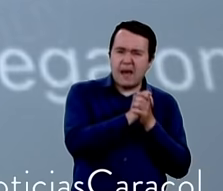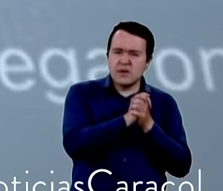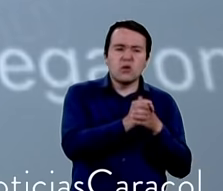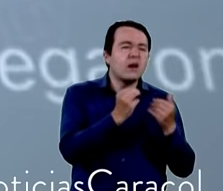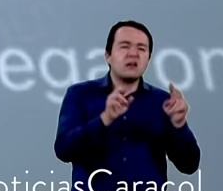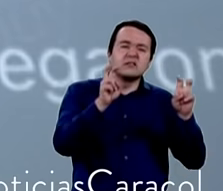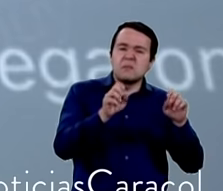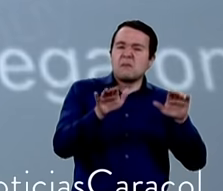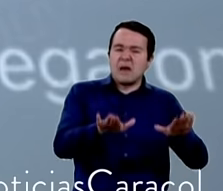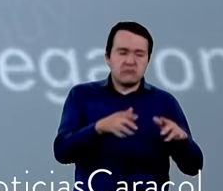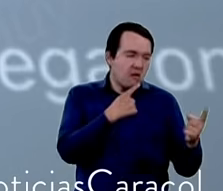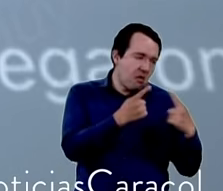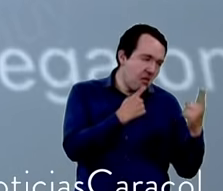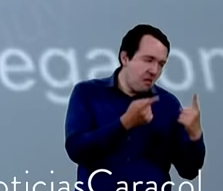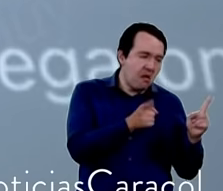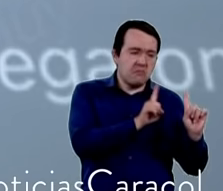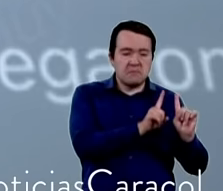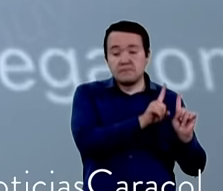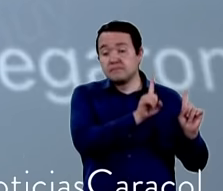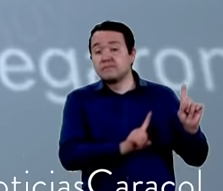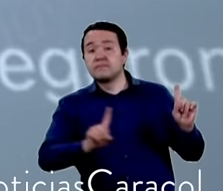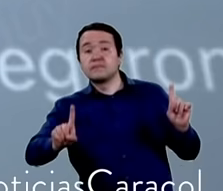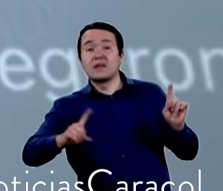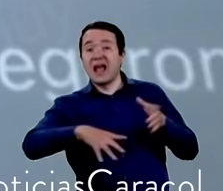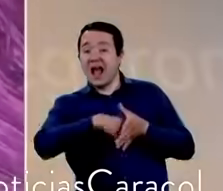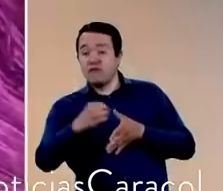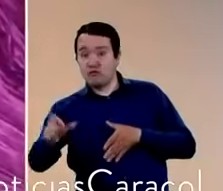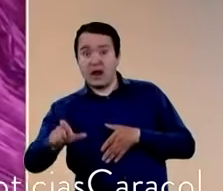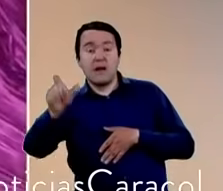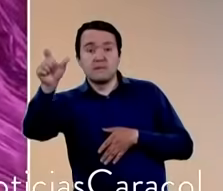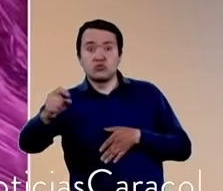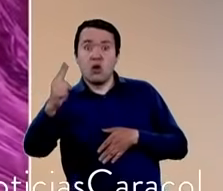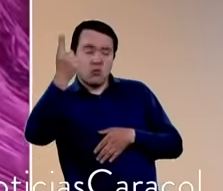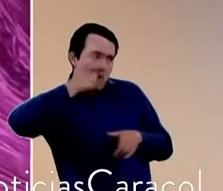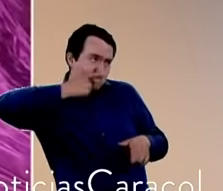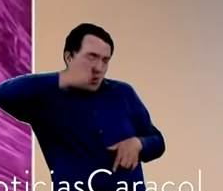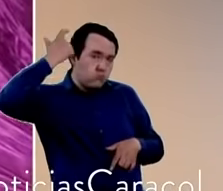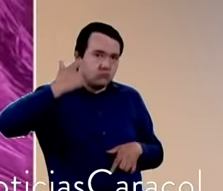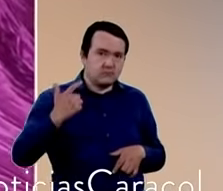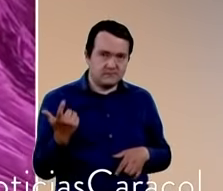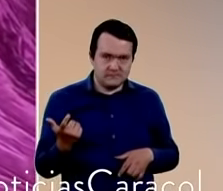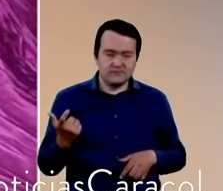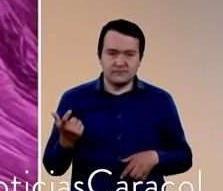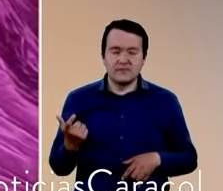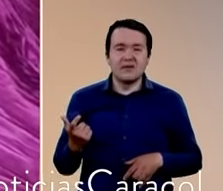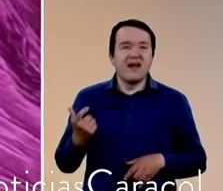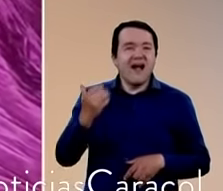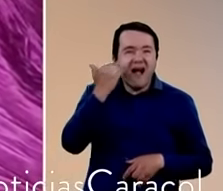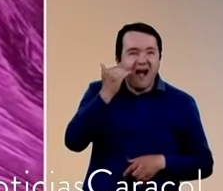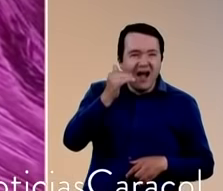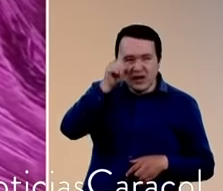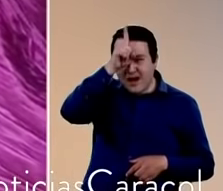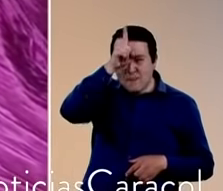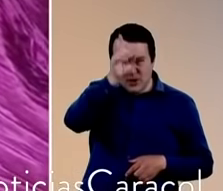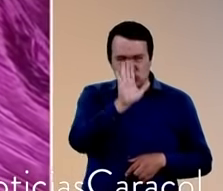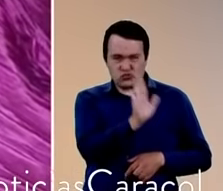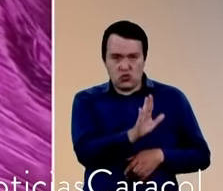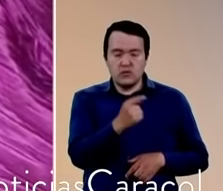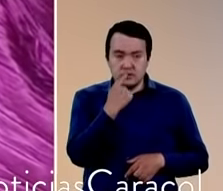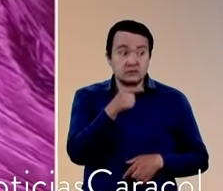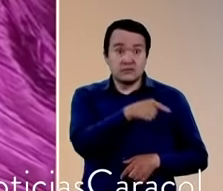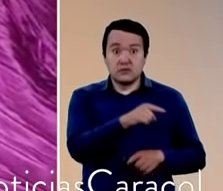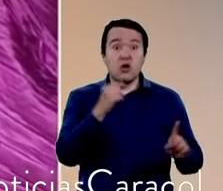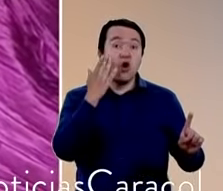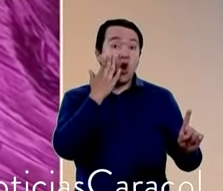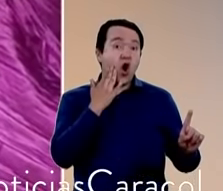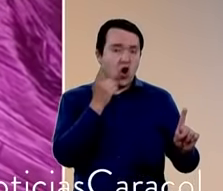terminó en las actividades del